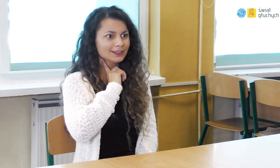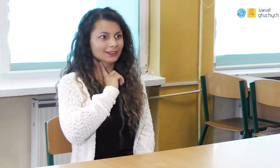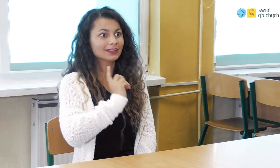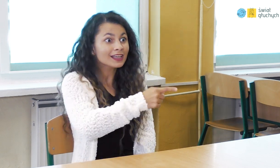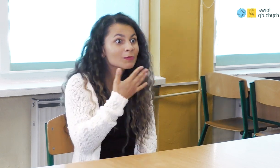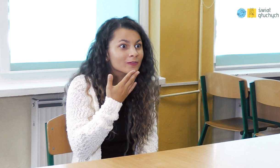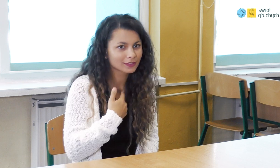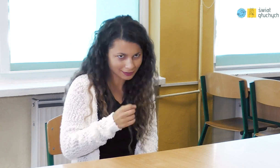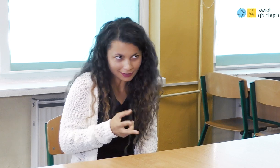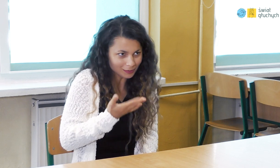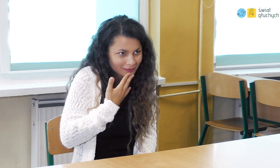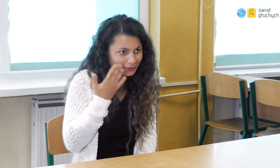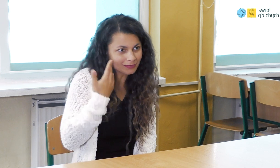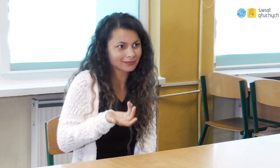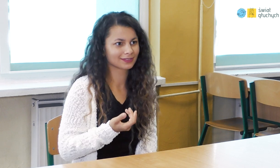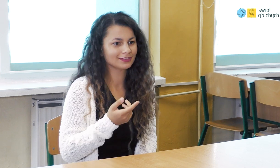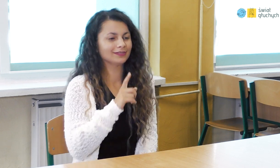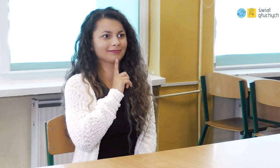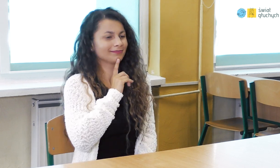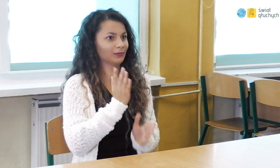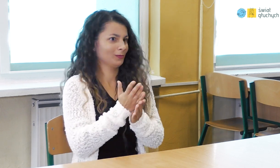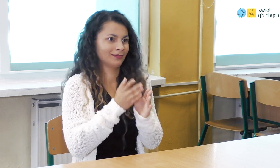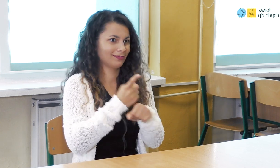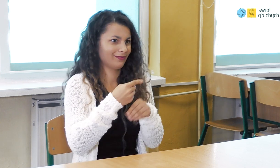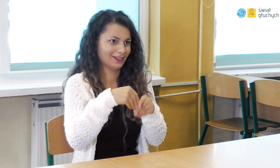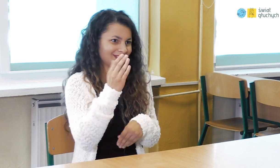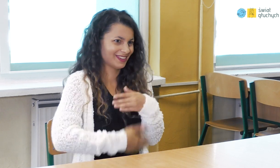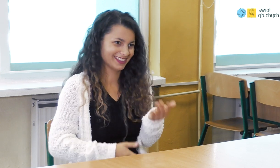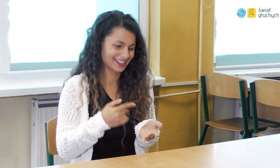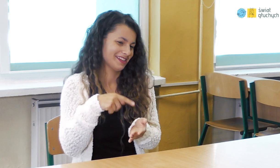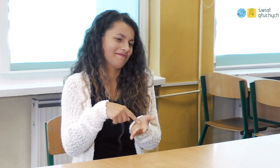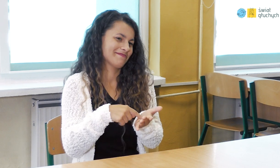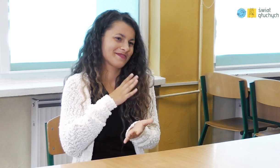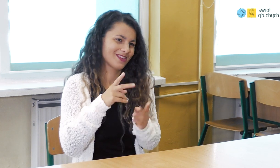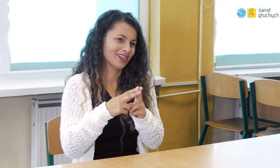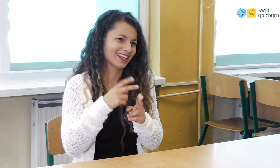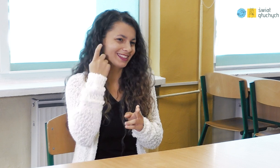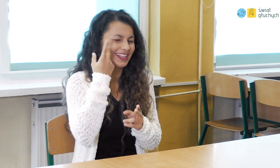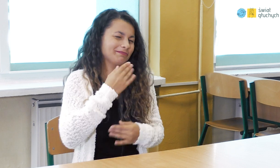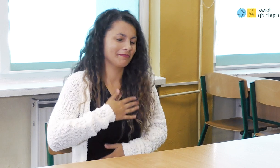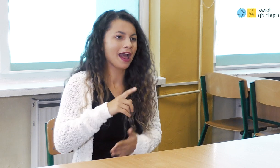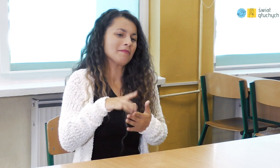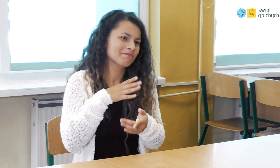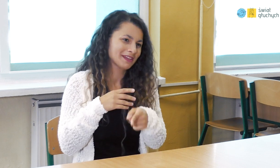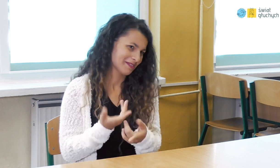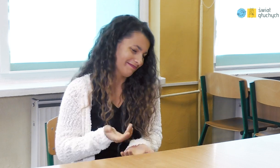Zaskoczeni zapytali czy umiem mówić. -Odpowiedziałam: "Tak umiem" . Nic nie odpowiedzieli i przestali nam dokuczać. To był taki nieprzyjemny kontakt ze słyszącymi.